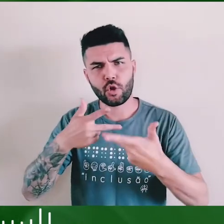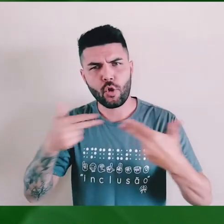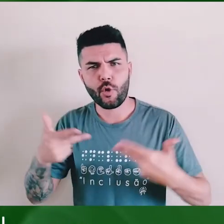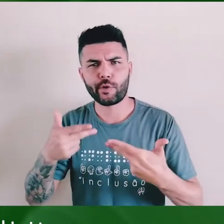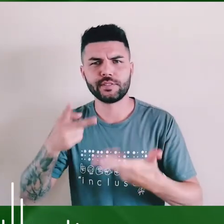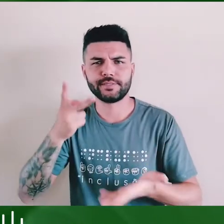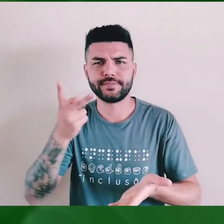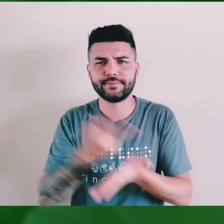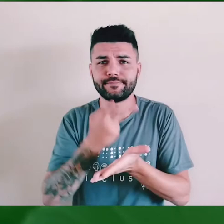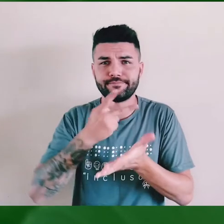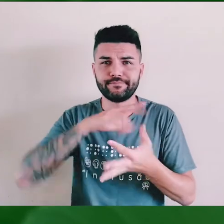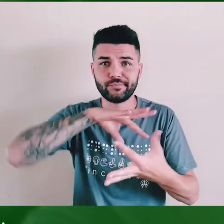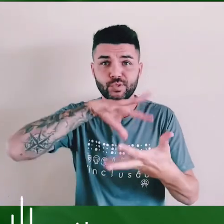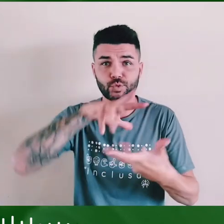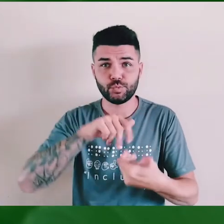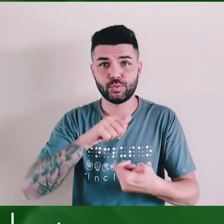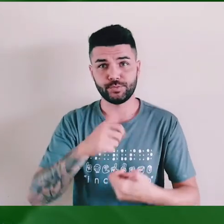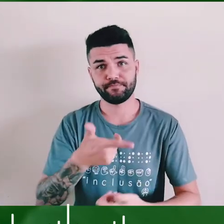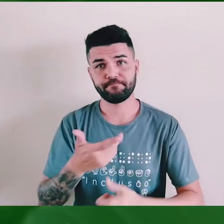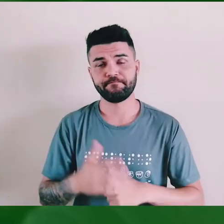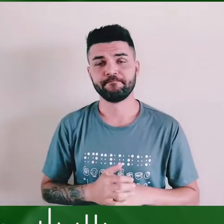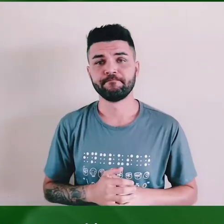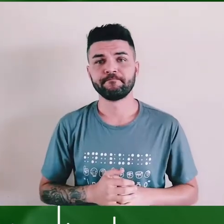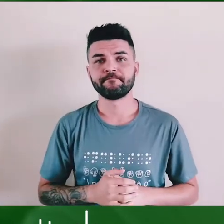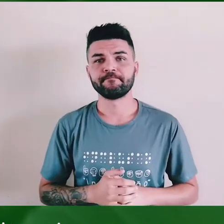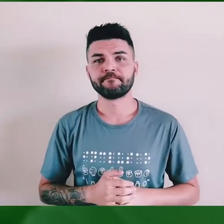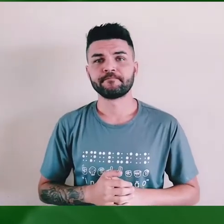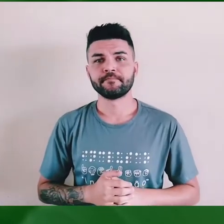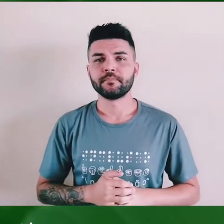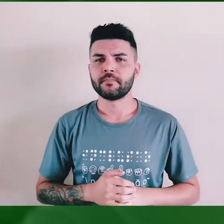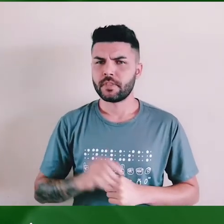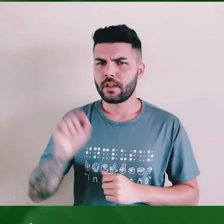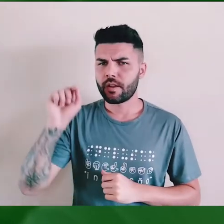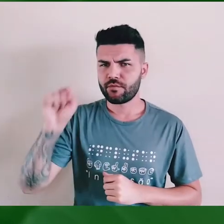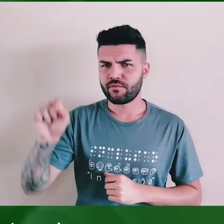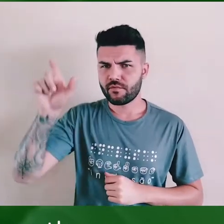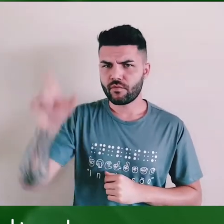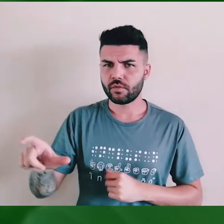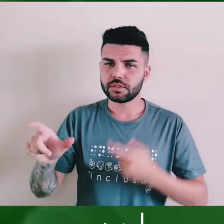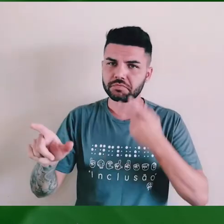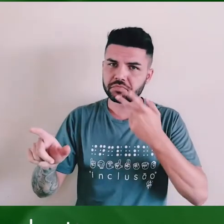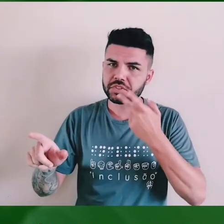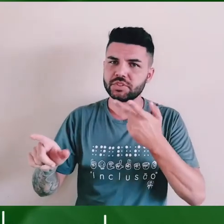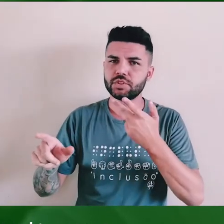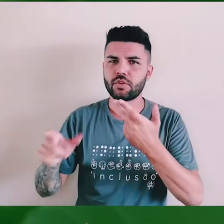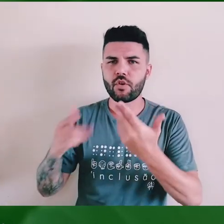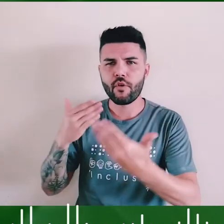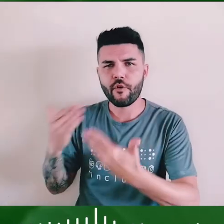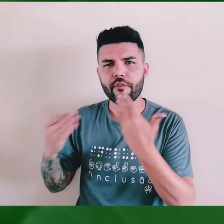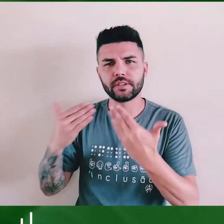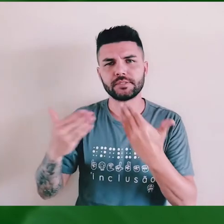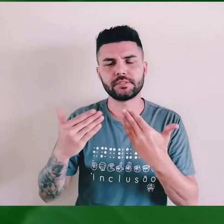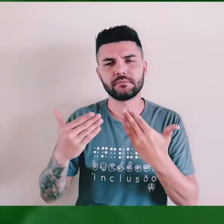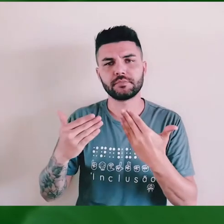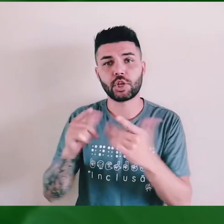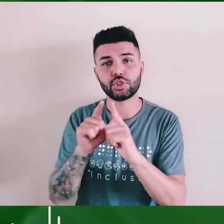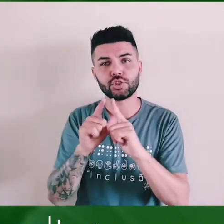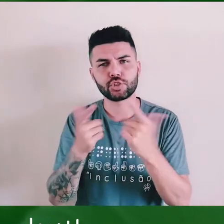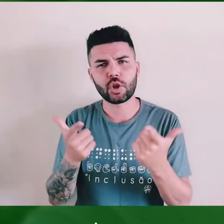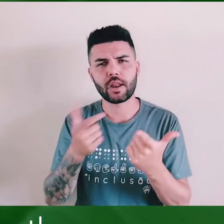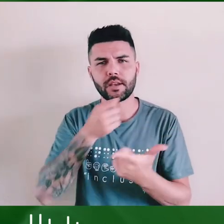acontecendo no mundo. Pedro: Sim, sim! É o que você disse, o jornalista, eu já vi